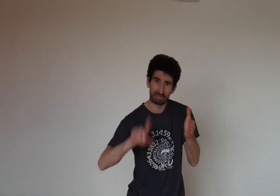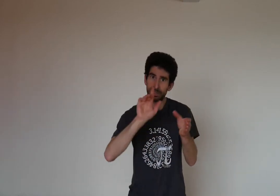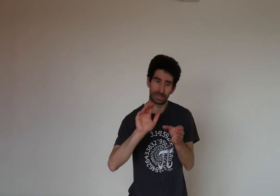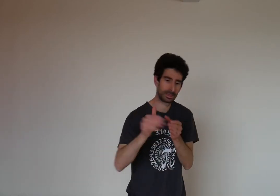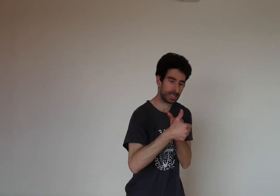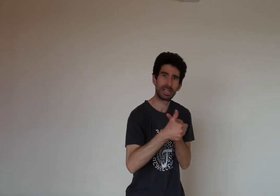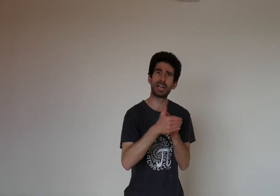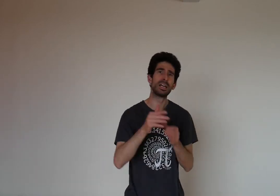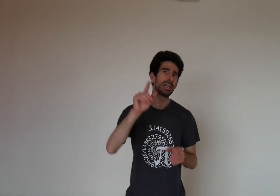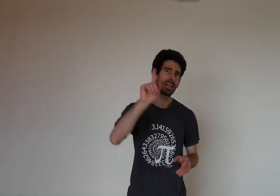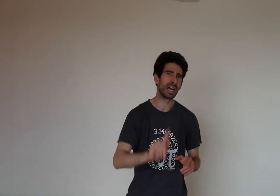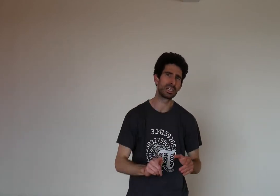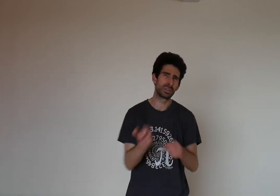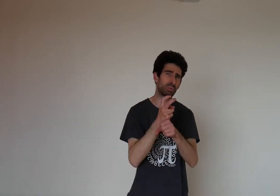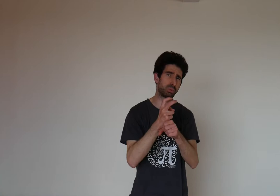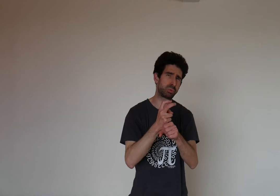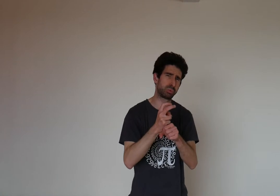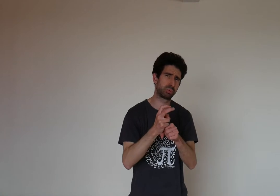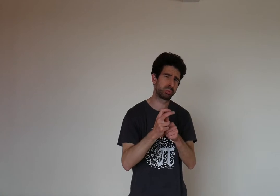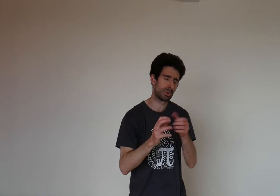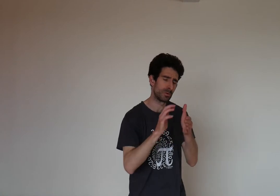Attention, derrière se cachent des gaz toxiques !